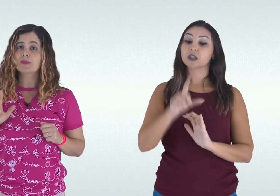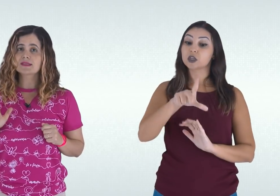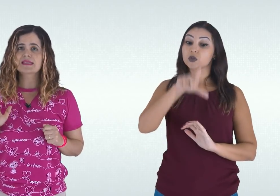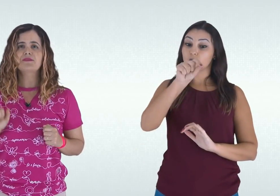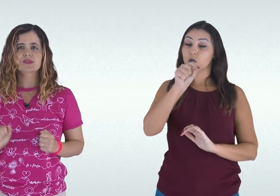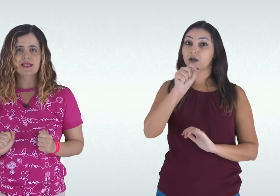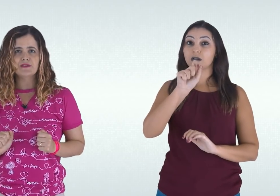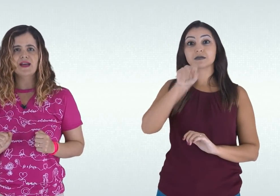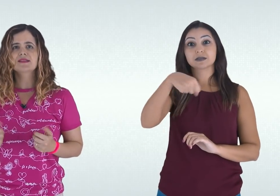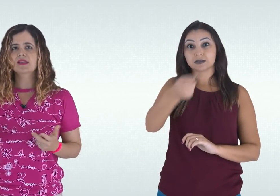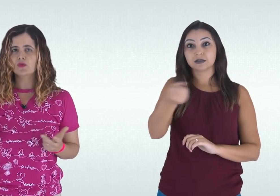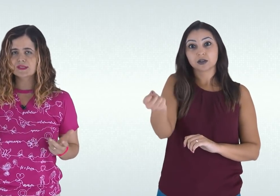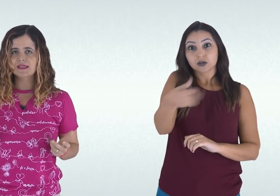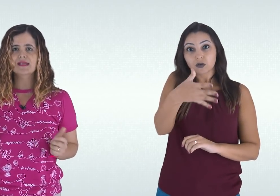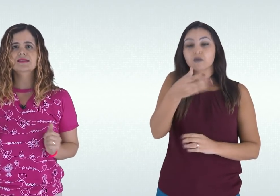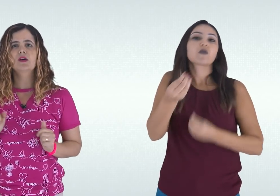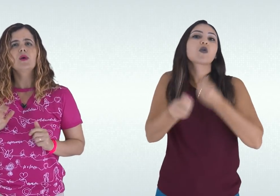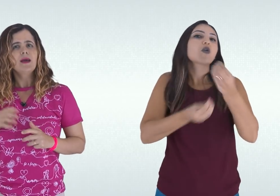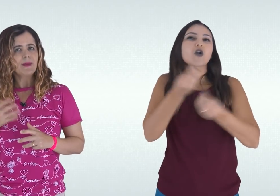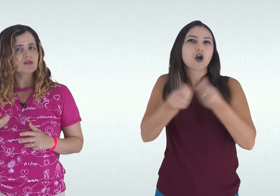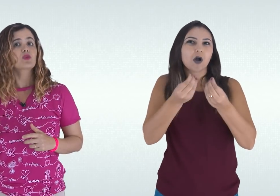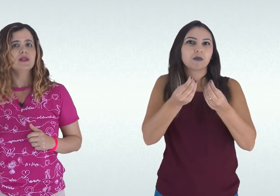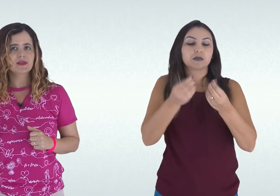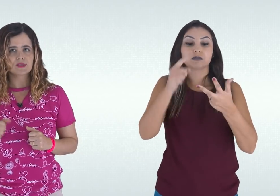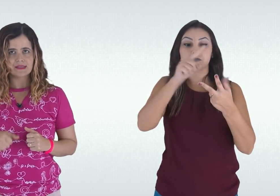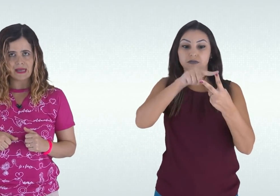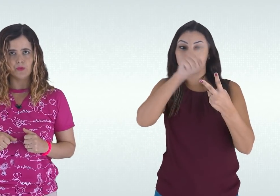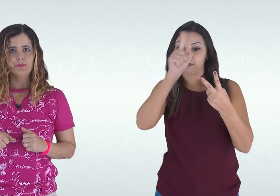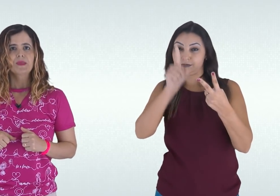precisavam ser levados em consideração para escolher o sinal.